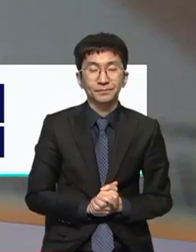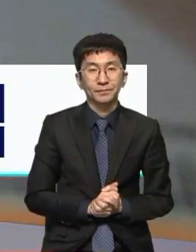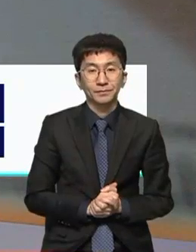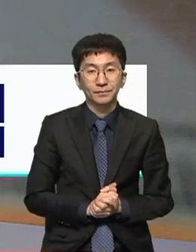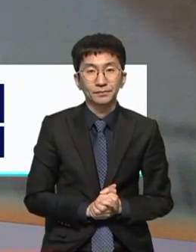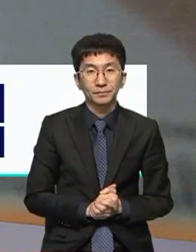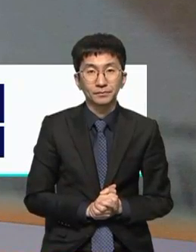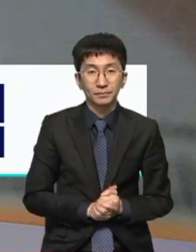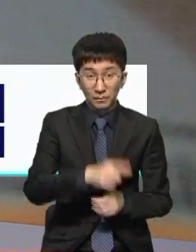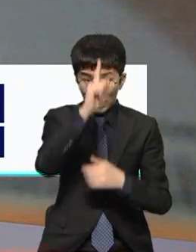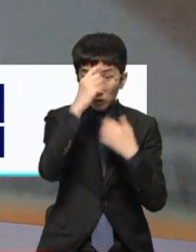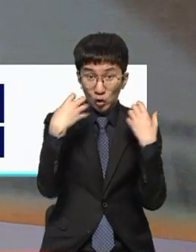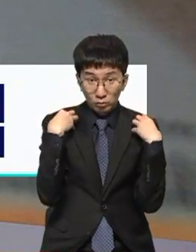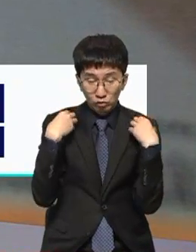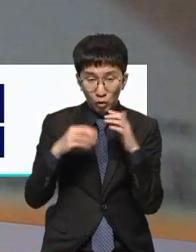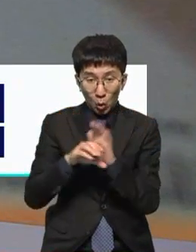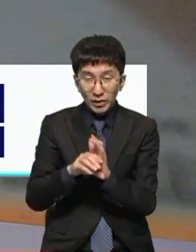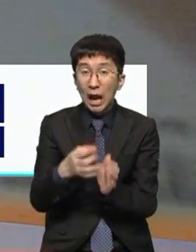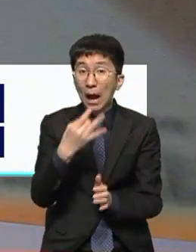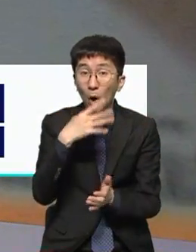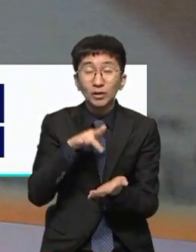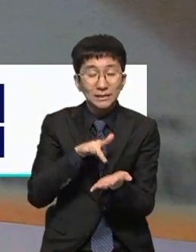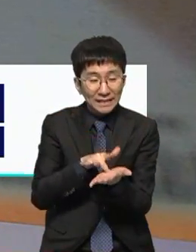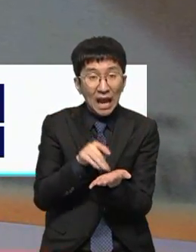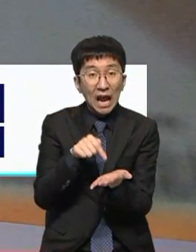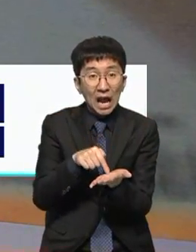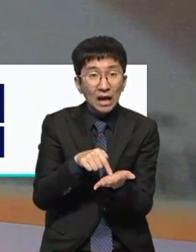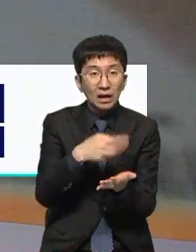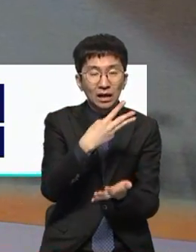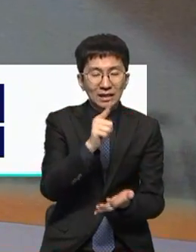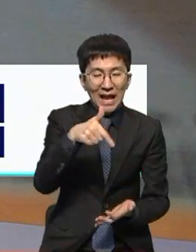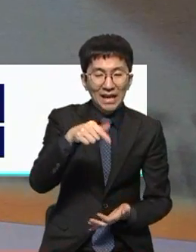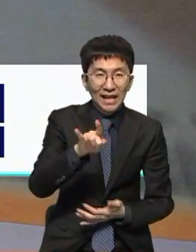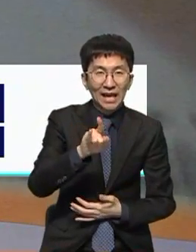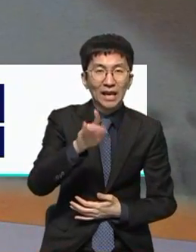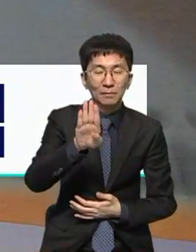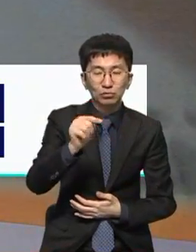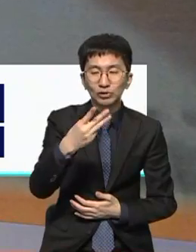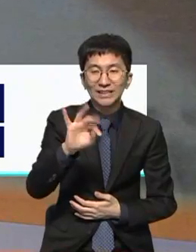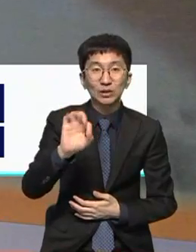(앵커) 정부가 또 다른 코로나 먹는 치료제, 라게브리오를 이르면 이번 주 국내에 들여오기로 했습니다.